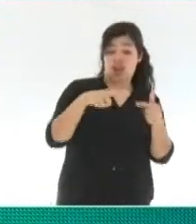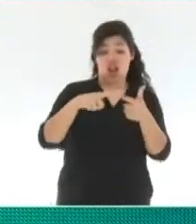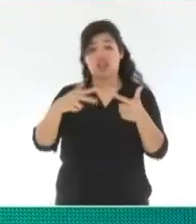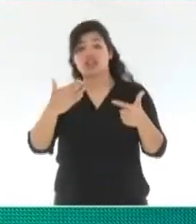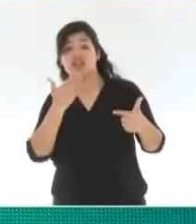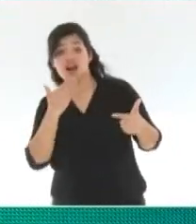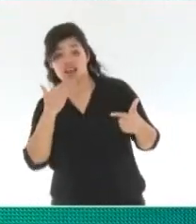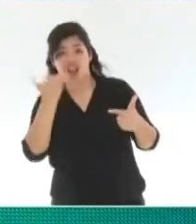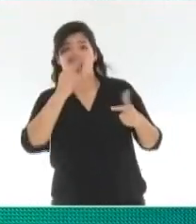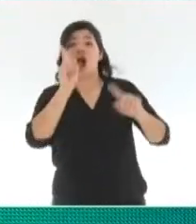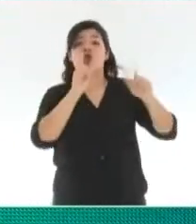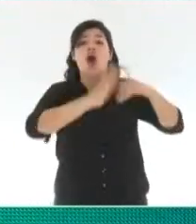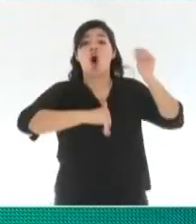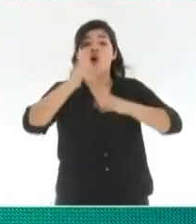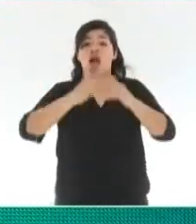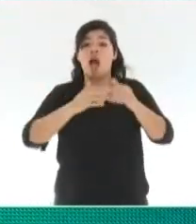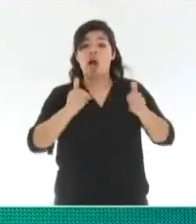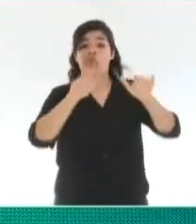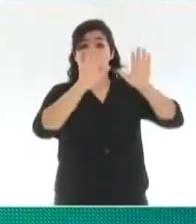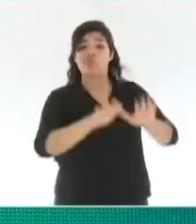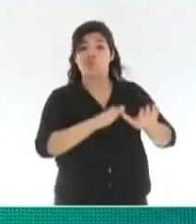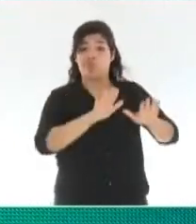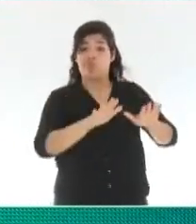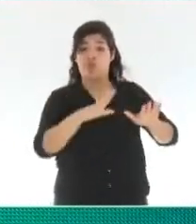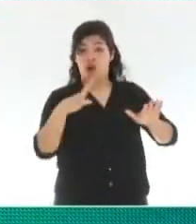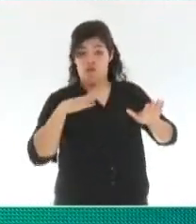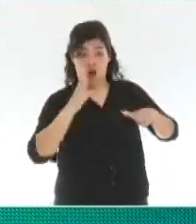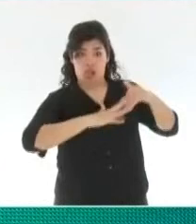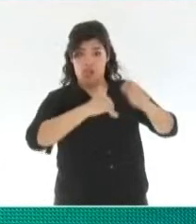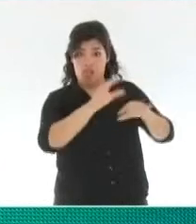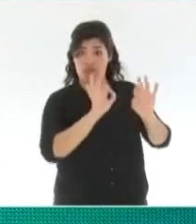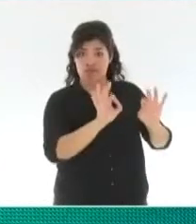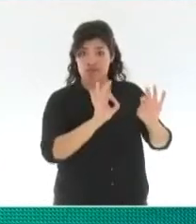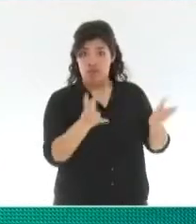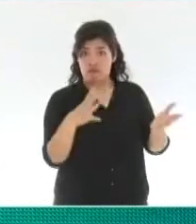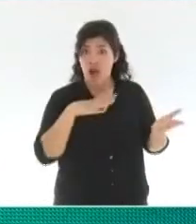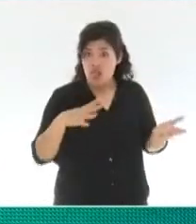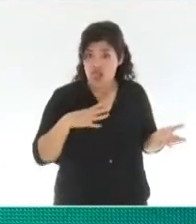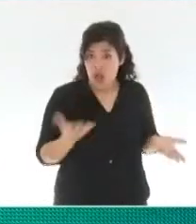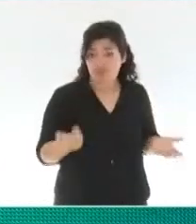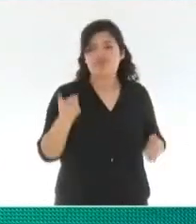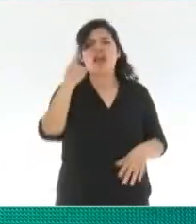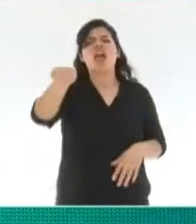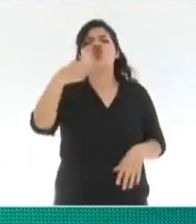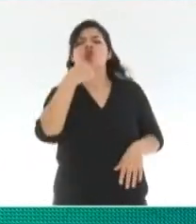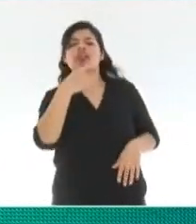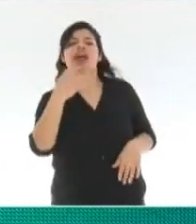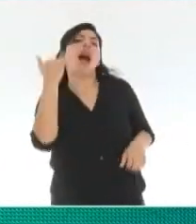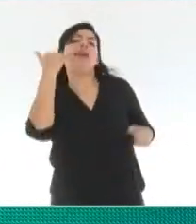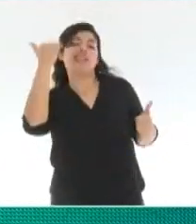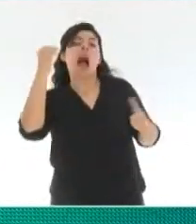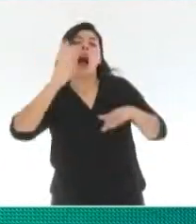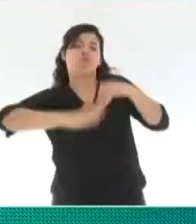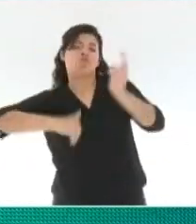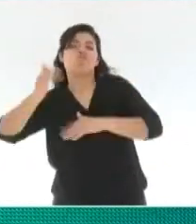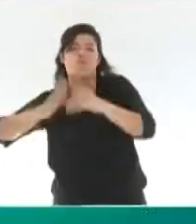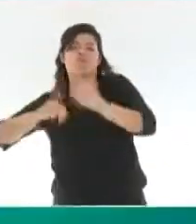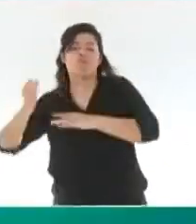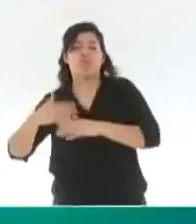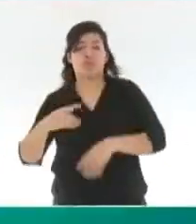NO QUIERO DEJAR DE MENCIONAR QUE EN EL BARRIO LA PATERNAL Y